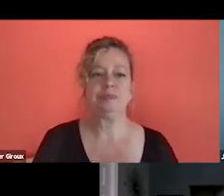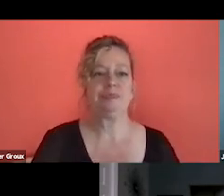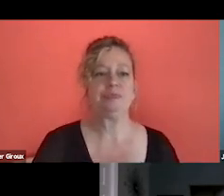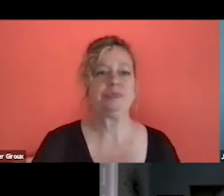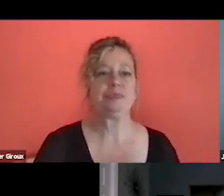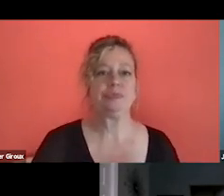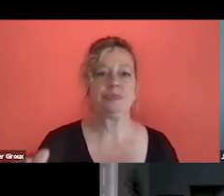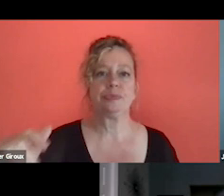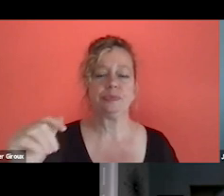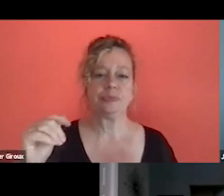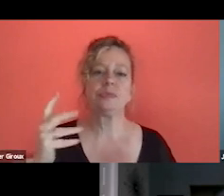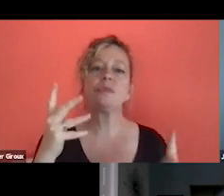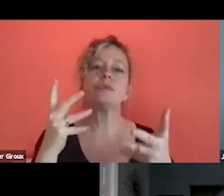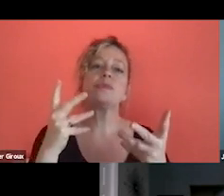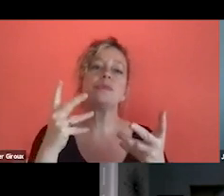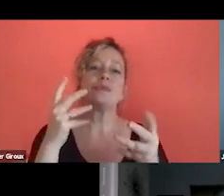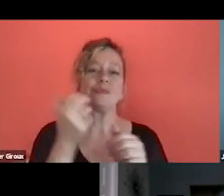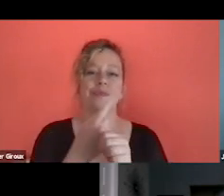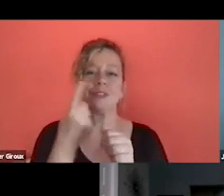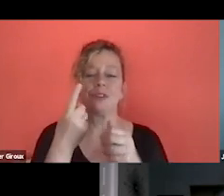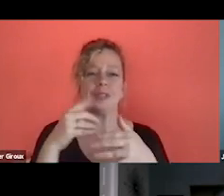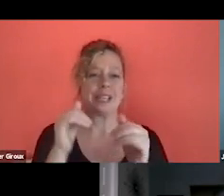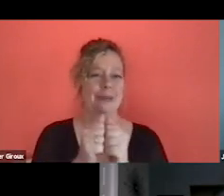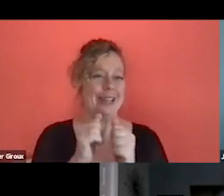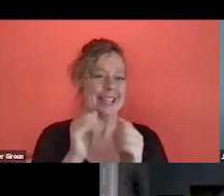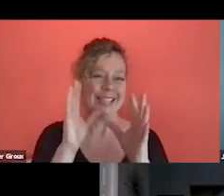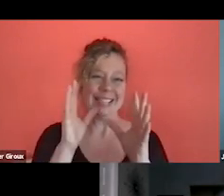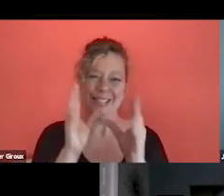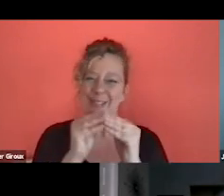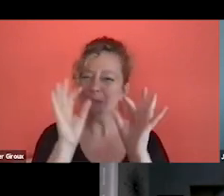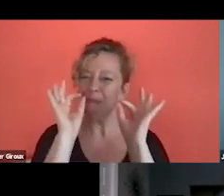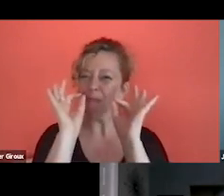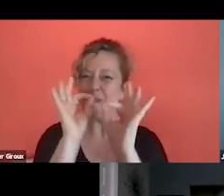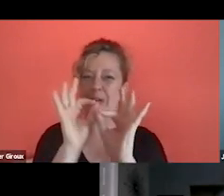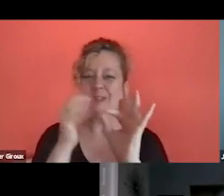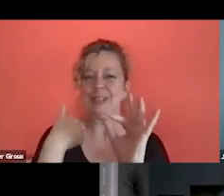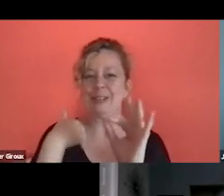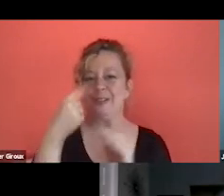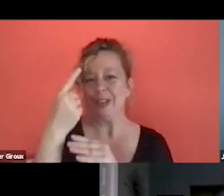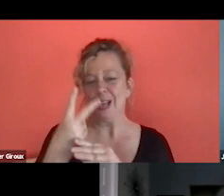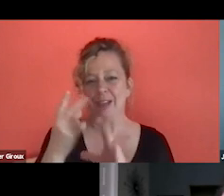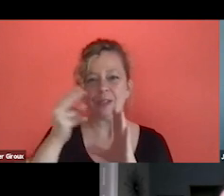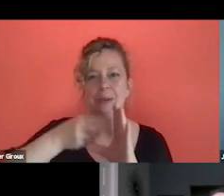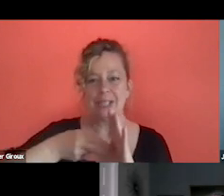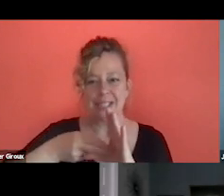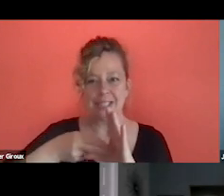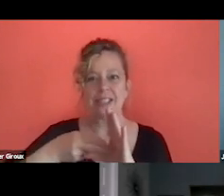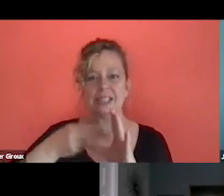Increíble, todo el mundo se queda con nosotros en este seminario web. Es perfecto. Así que casi la mitad de los participantes han votado.